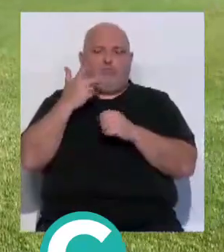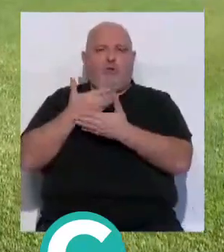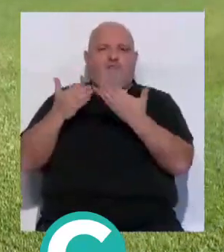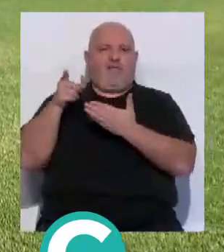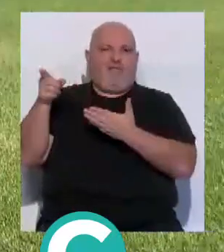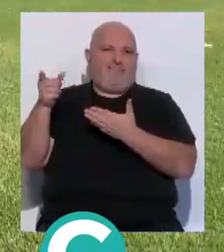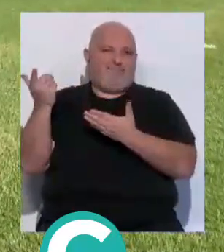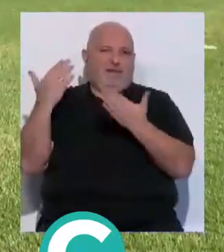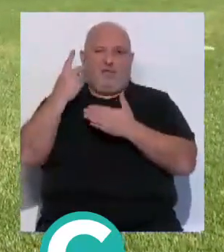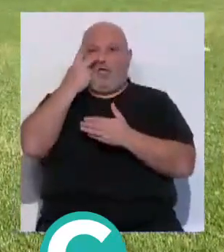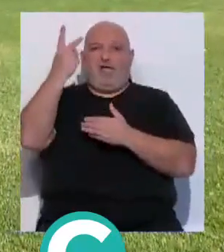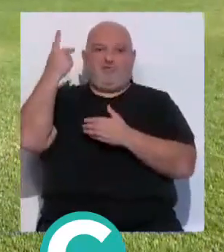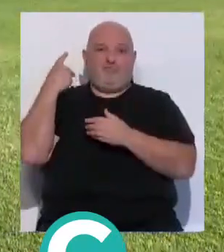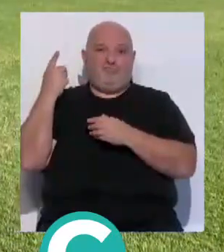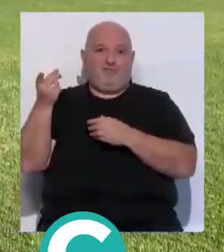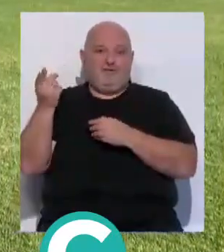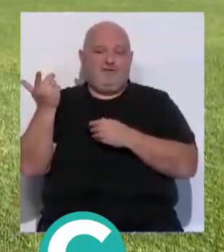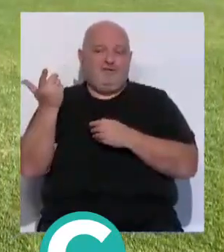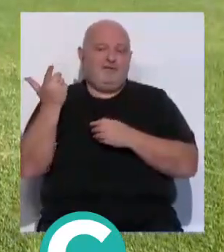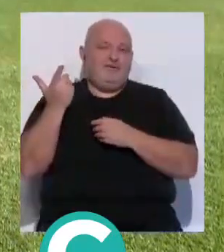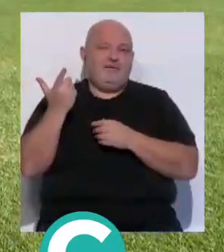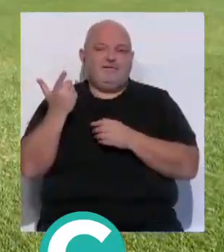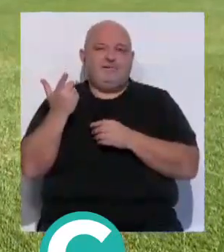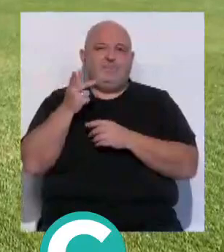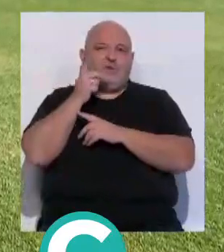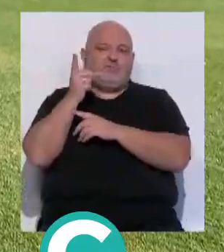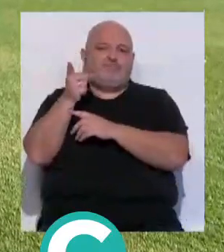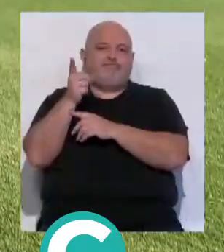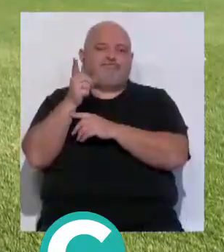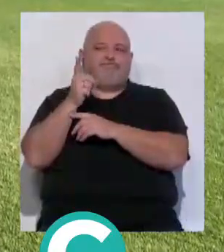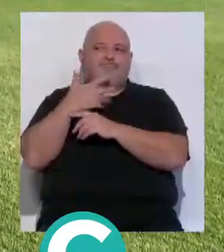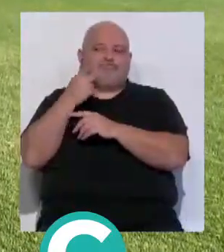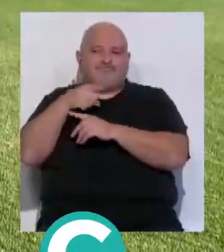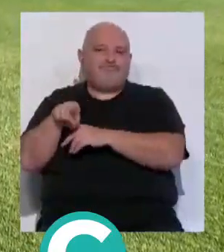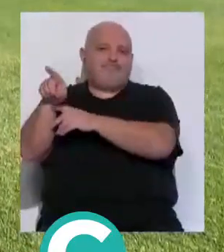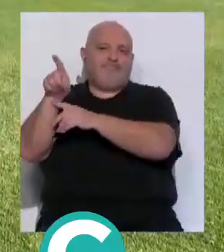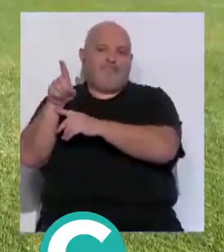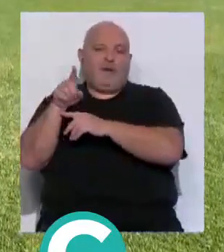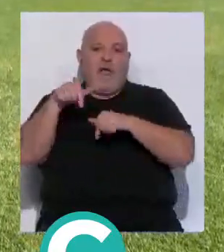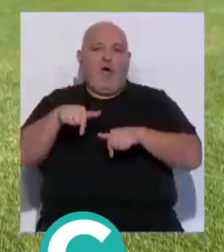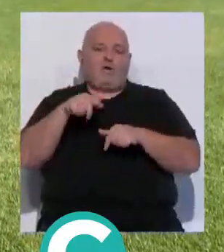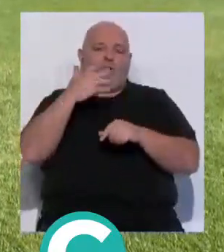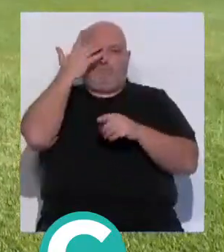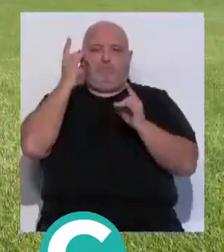claro cuando vos tenés ese tipo de respaldo te salen las cosas muchísimo mejor no oculto